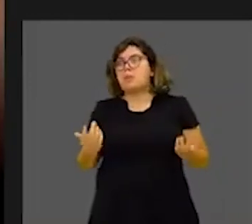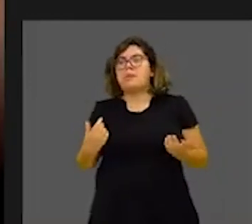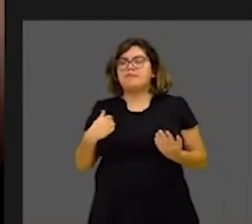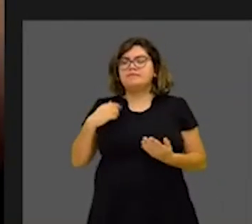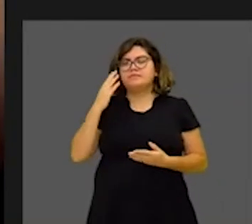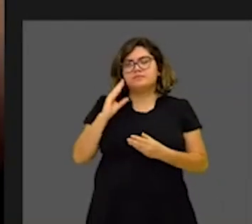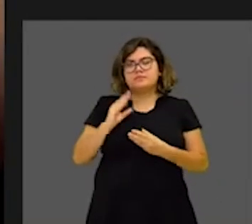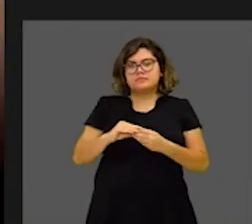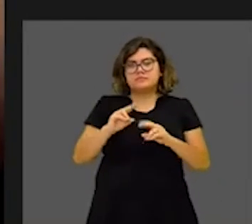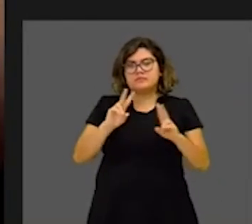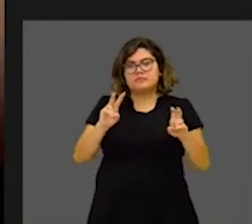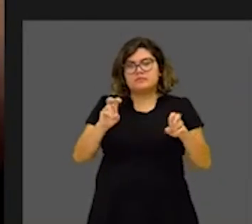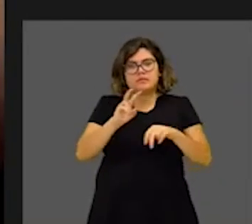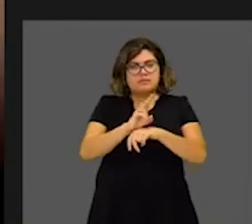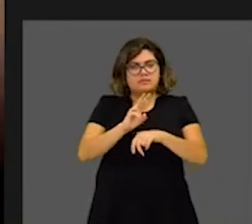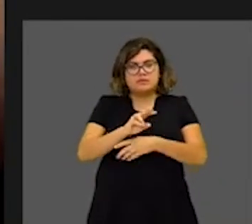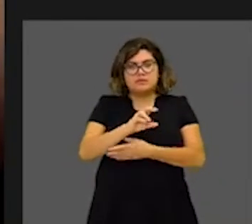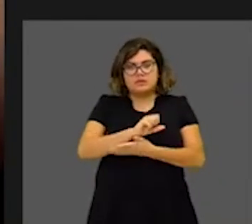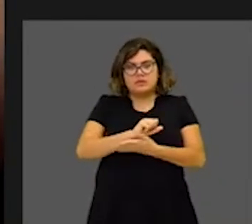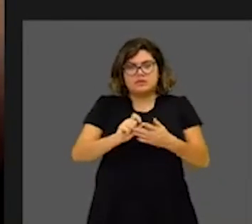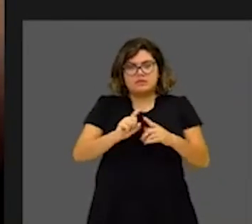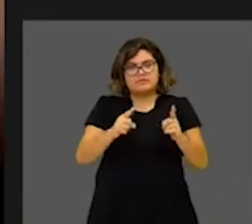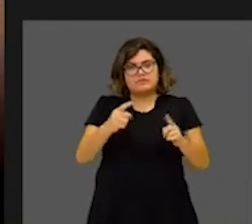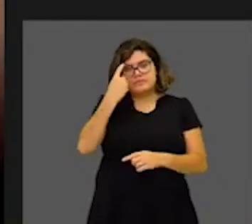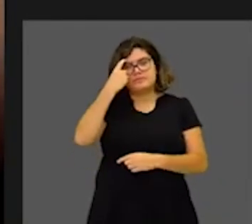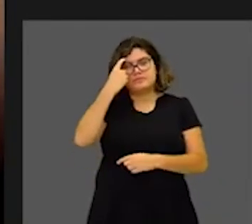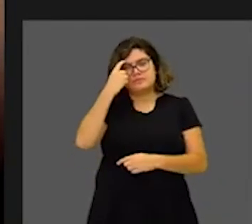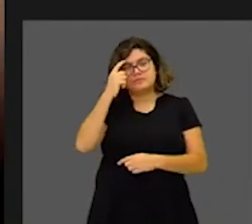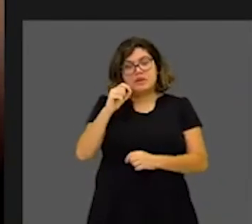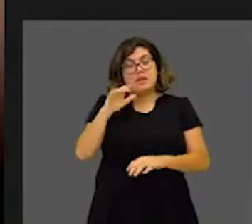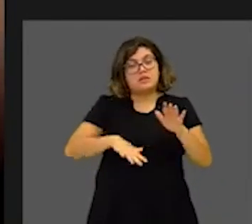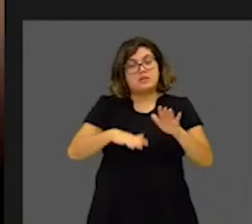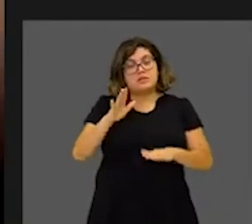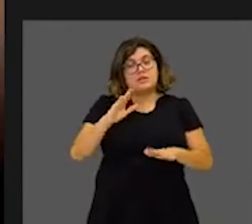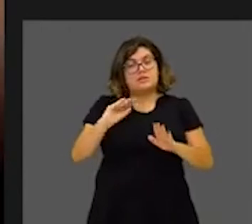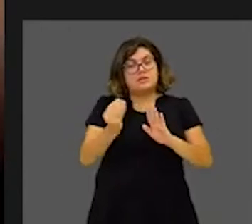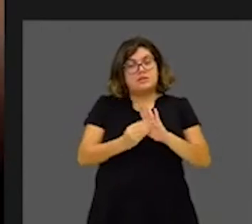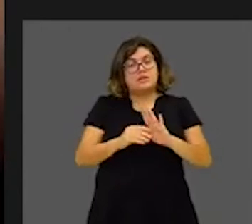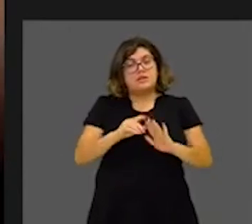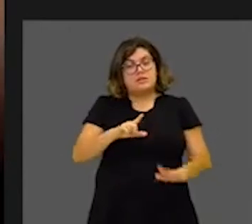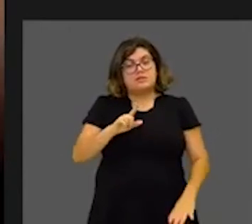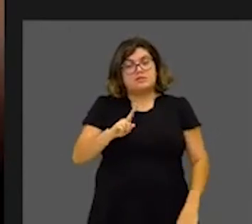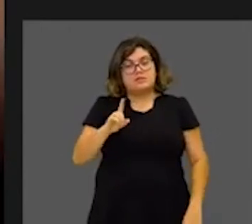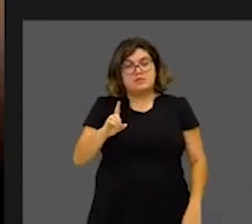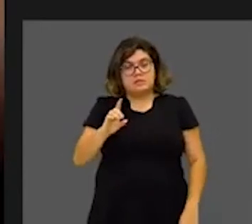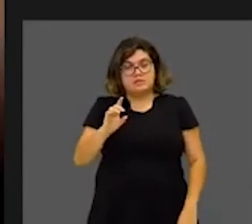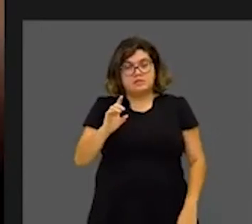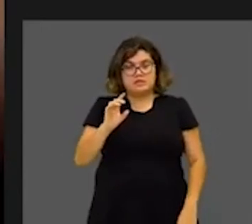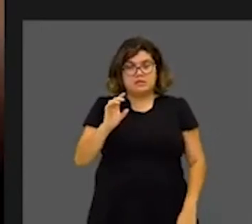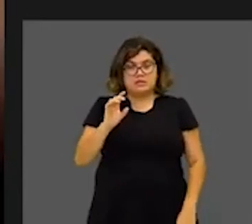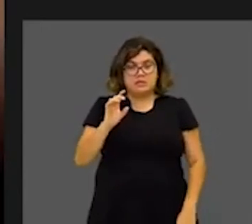resultado nós vamos pensar aqui né talvez colocar na LGT de interpretação de quem afiliado que não